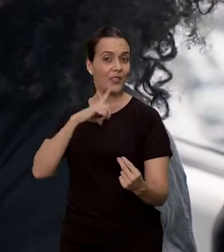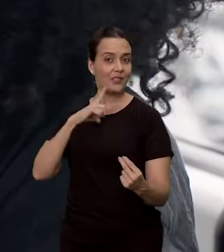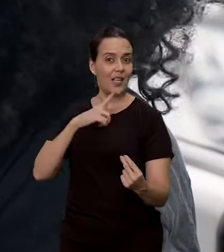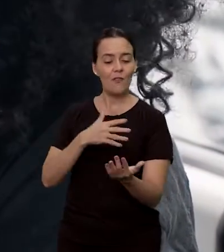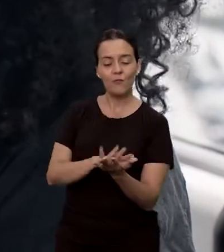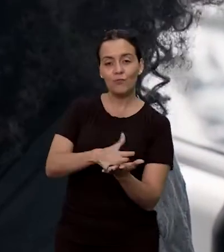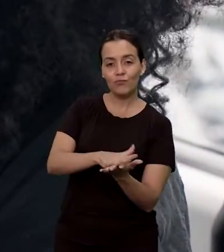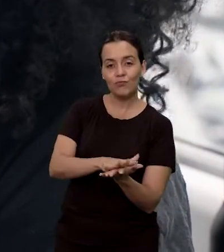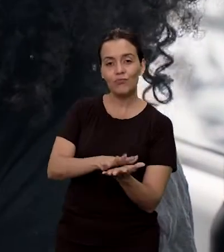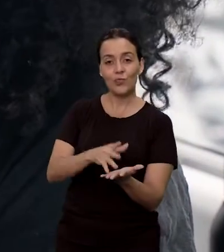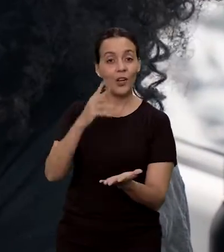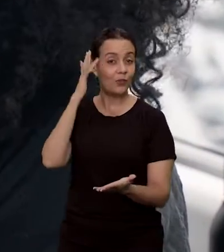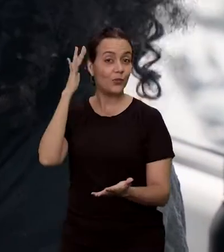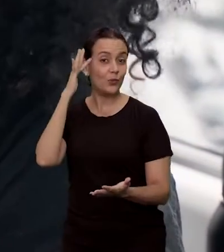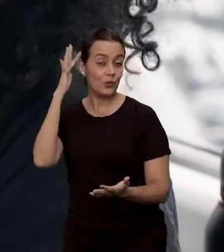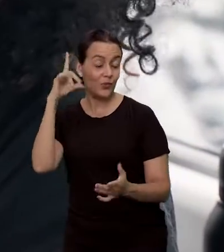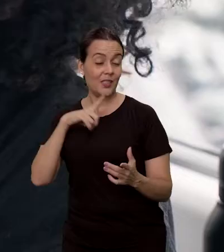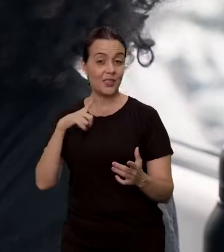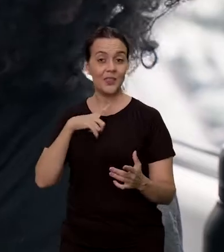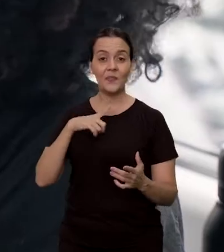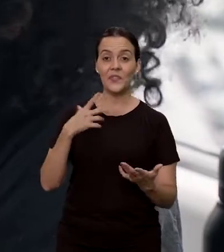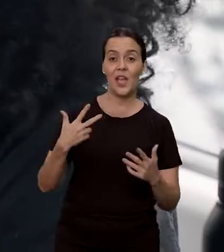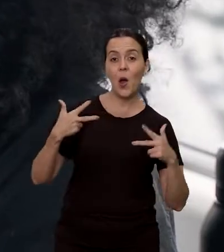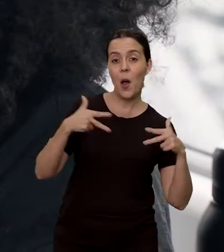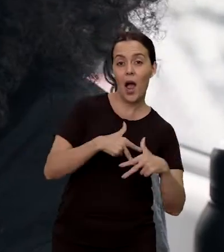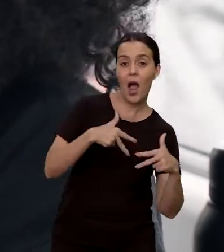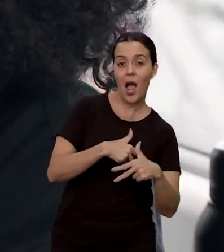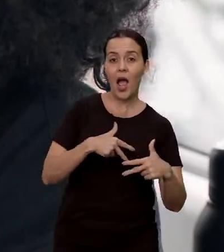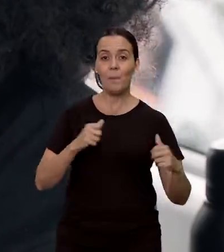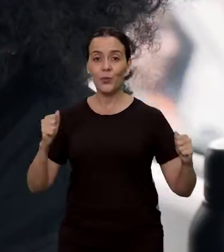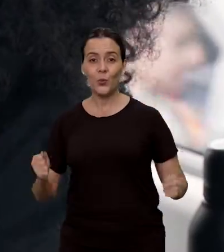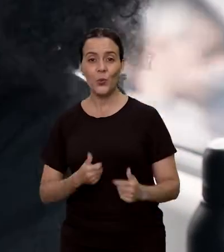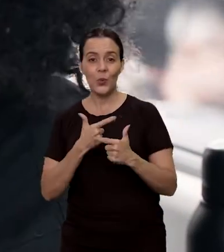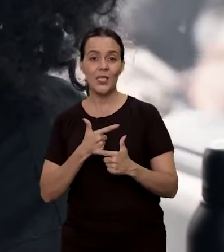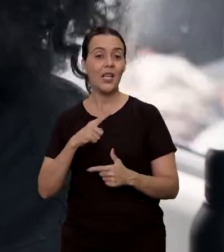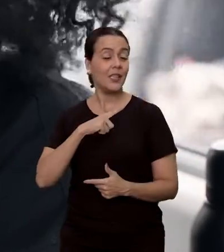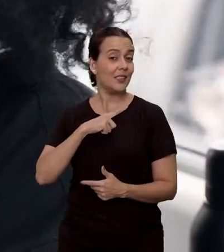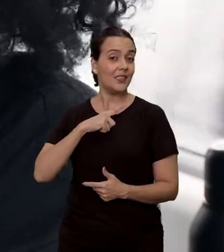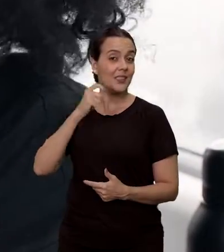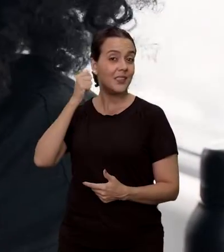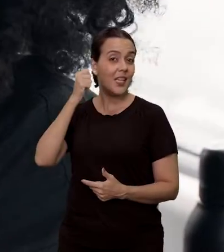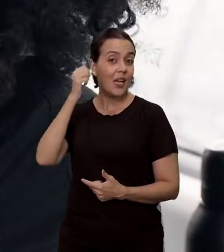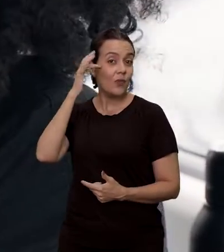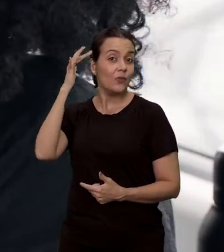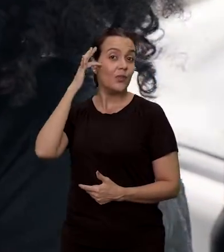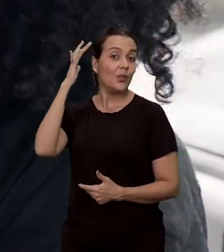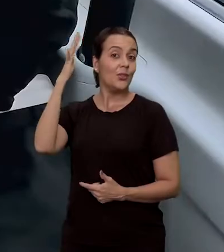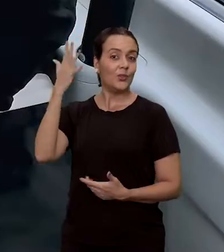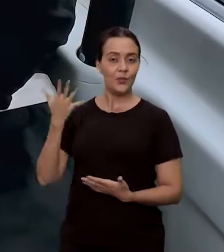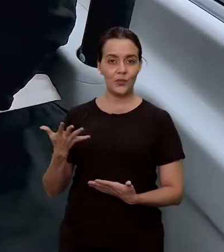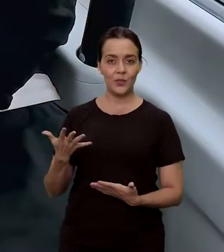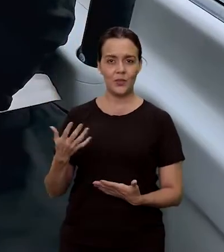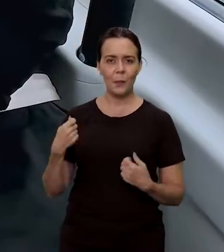na roda de samba tem filosofia, no rap, no funk, no slam. Tudo é filosofia, porque todo ser que pensa,